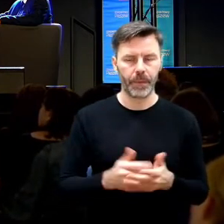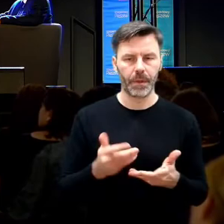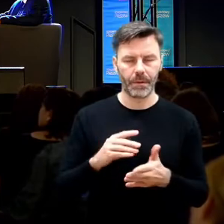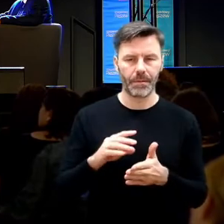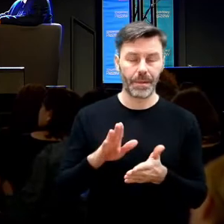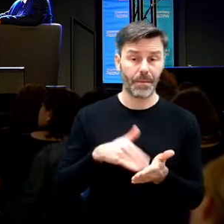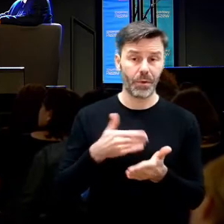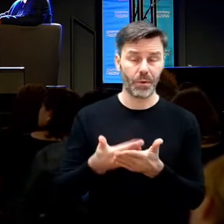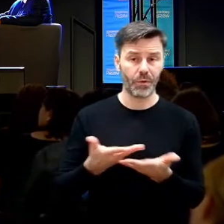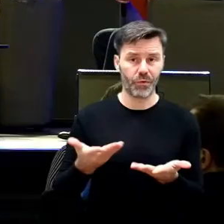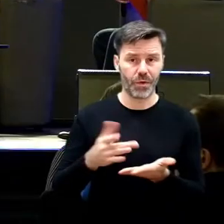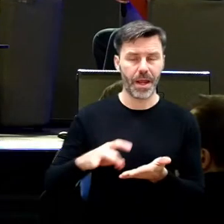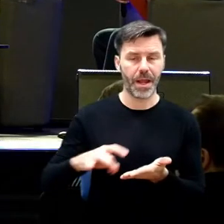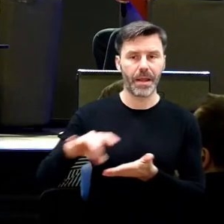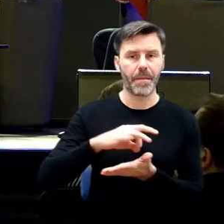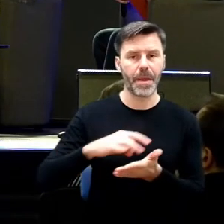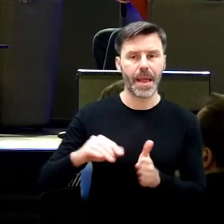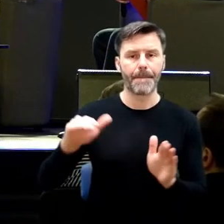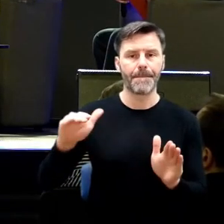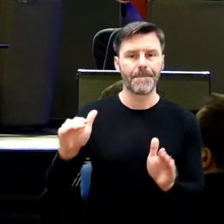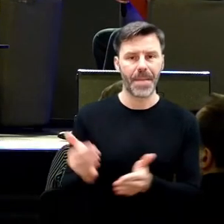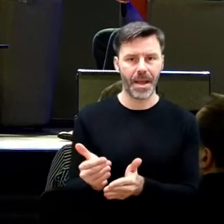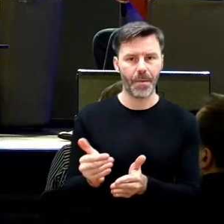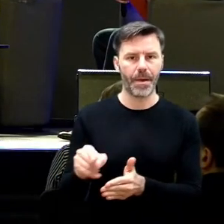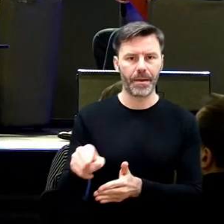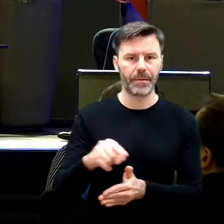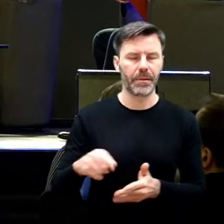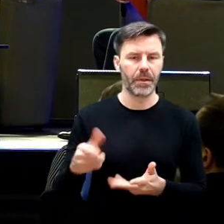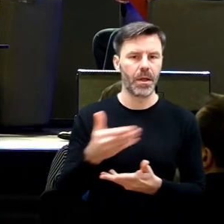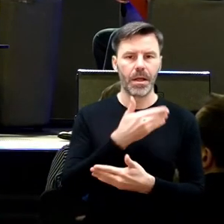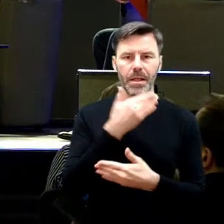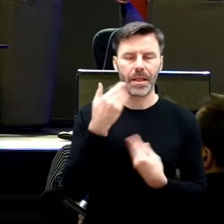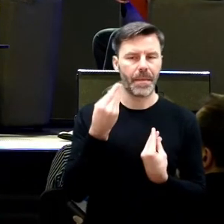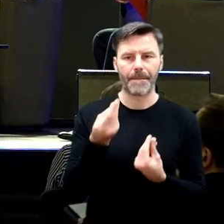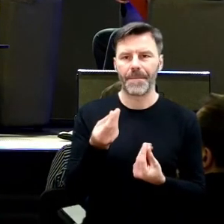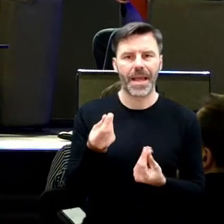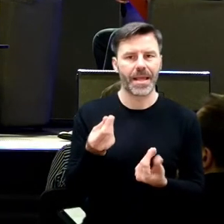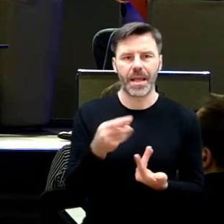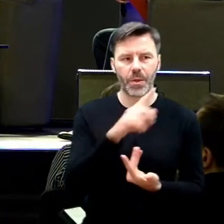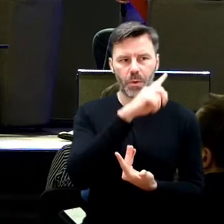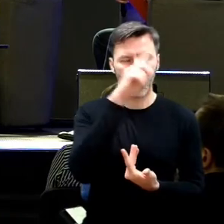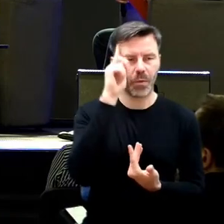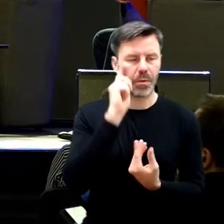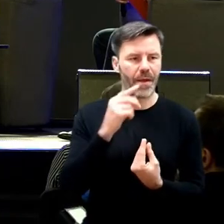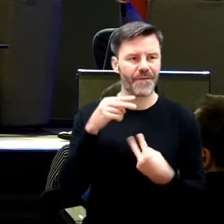do polepszenia sytuacji osób, których nie stać na wynajem na rynku komercyjnym